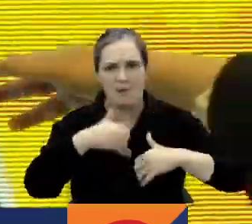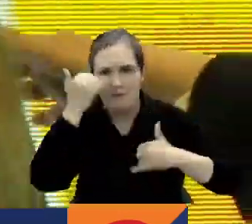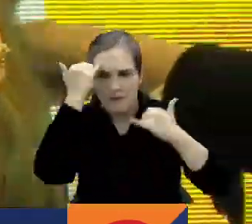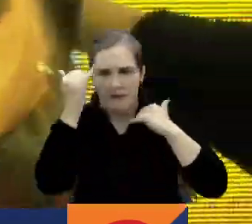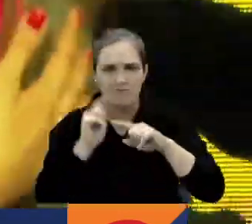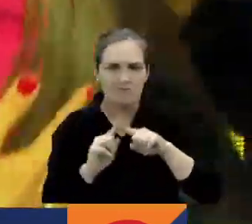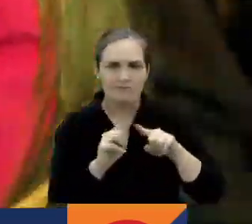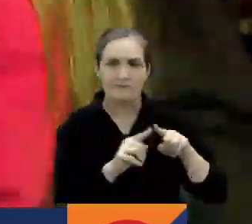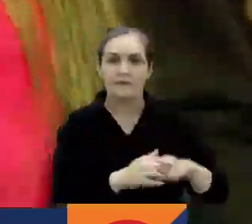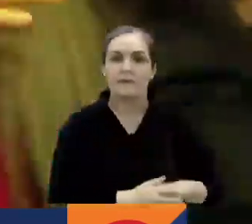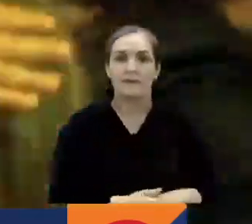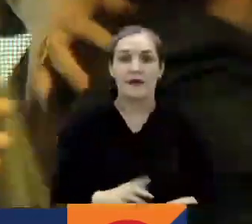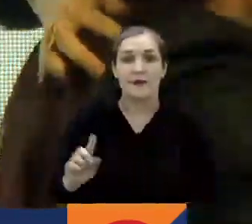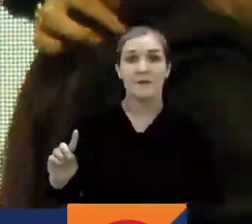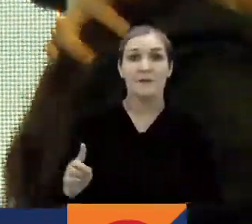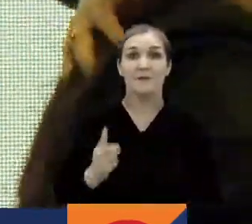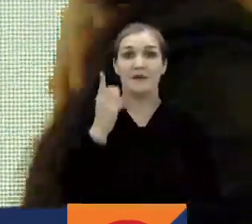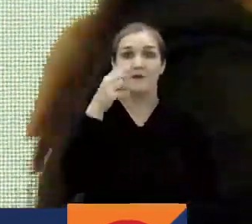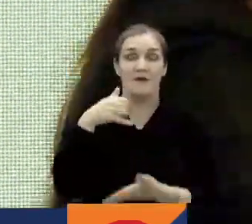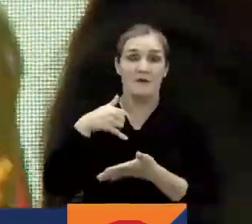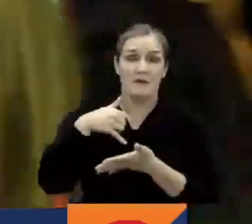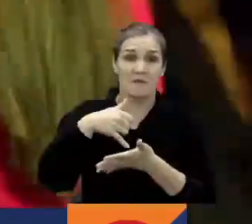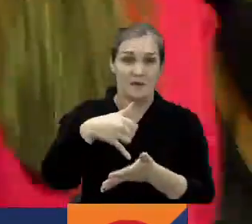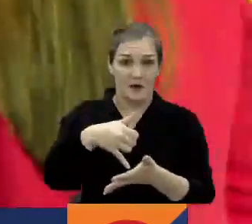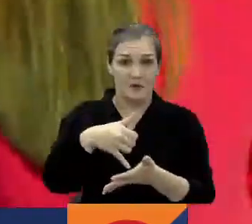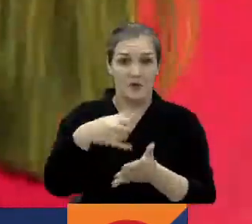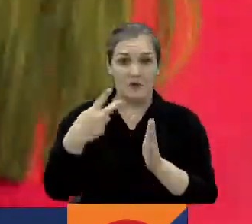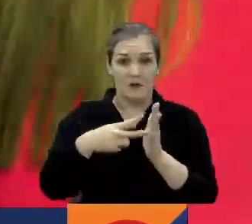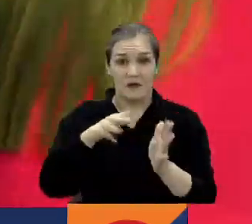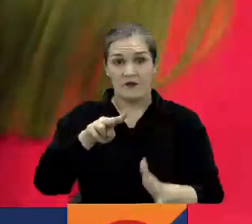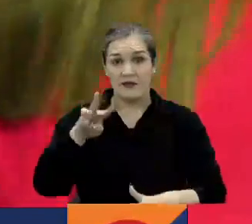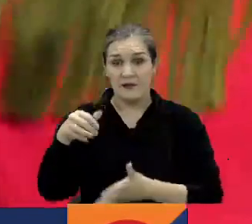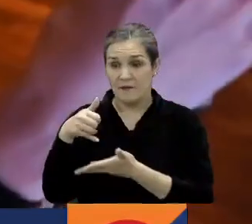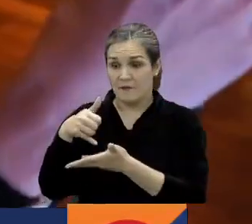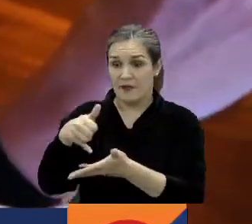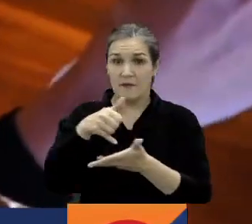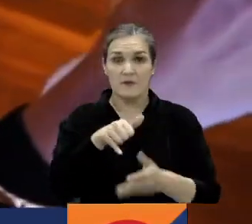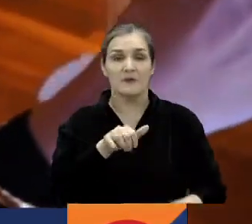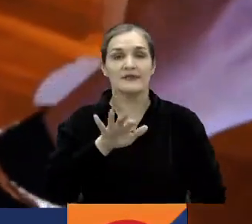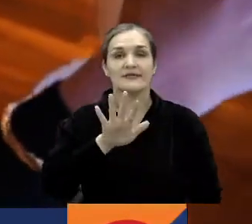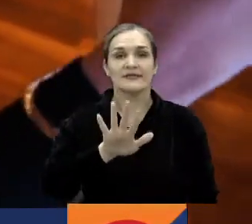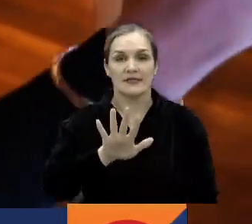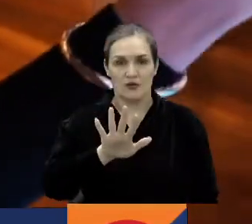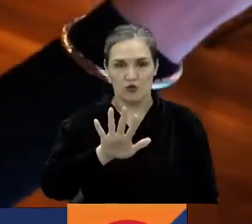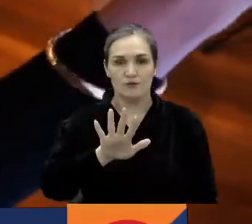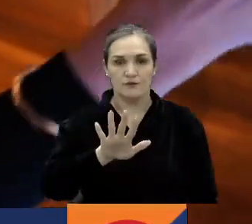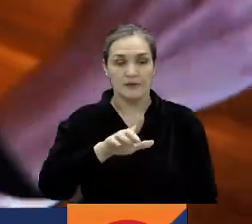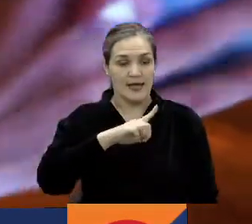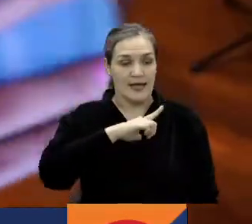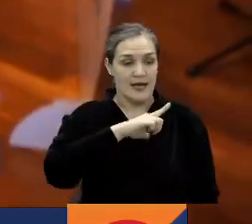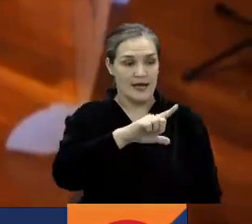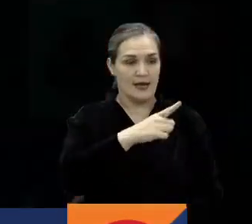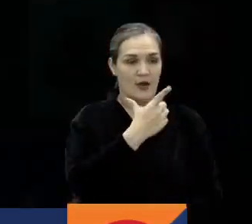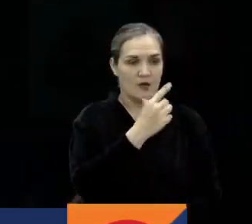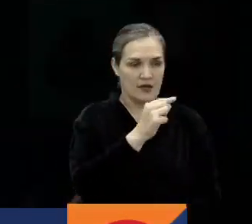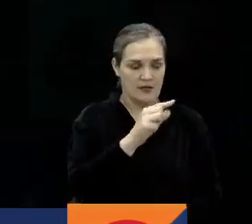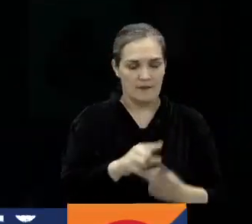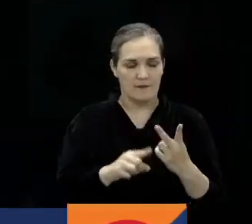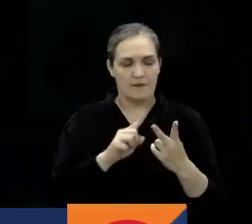SORPRENDEMOS DE CONOCER EL TALENTO DE TANTAS MUJERES.